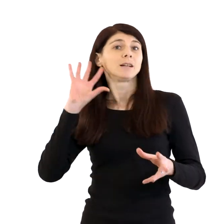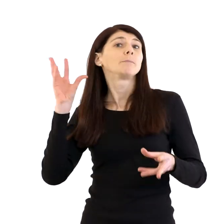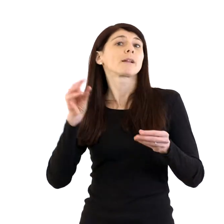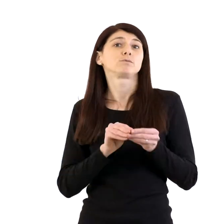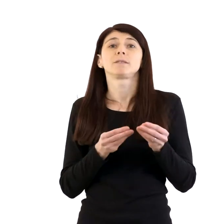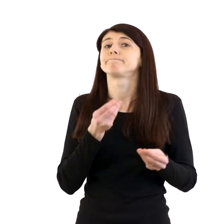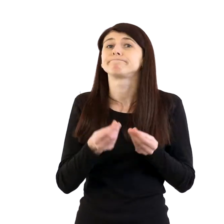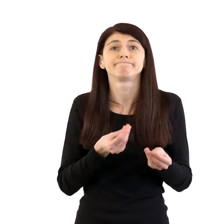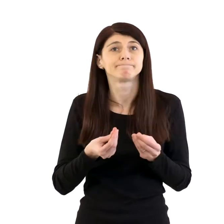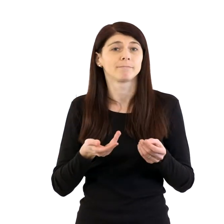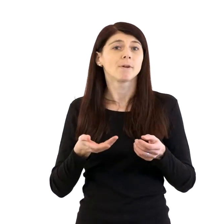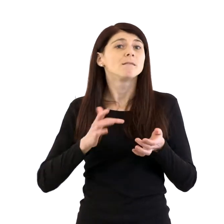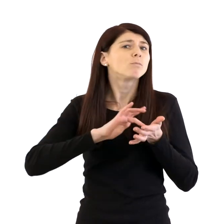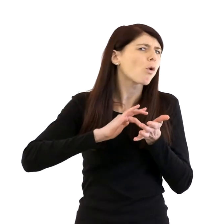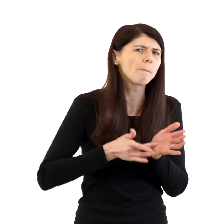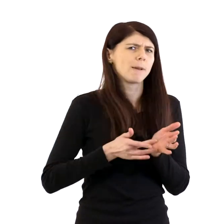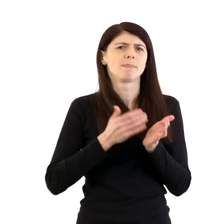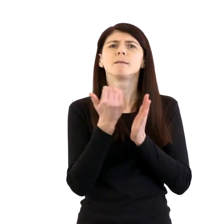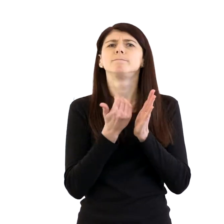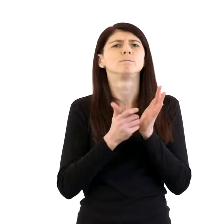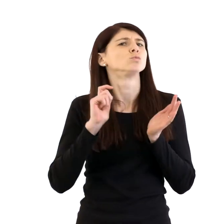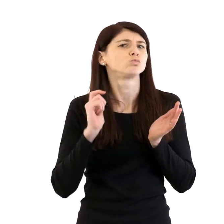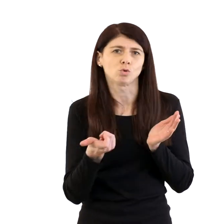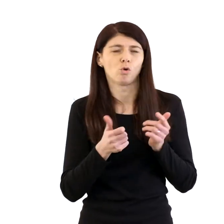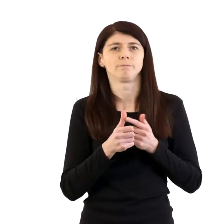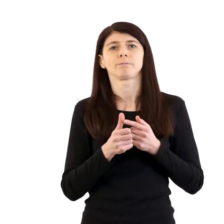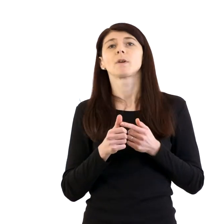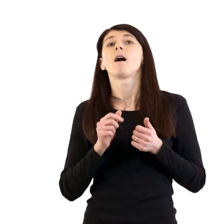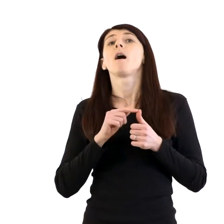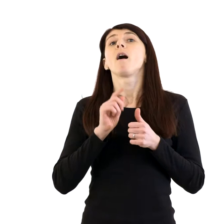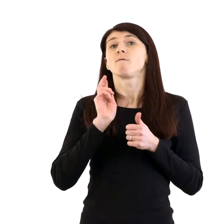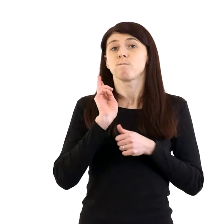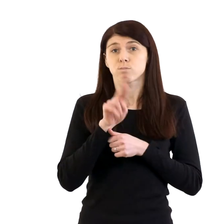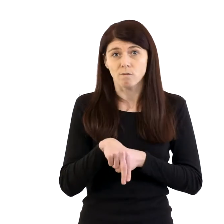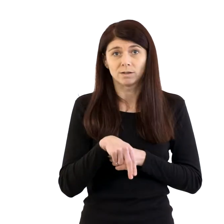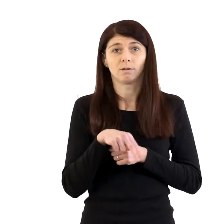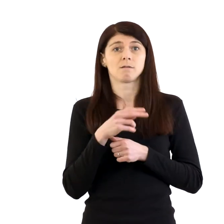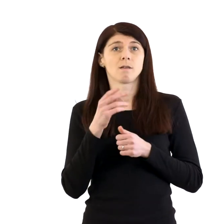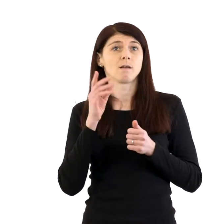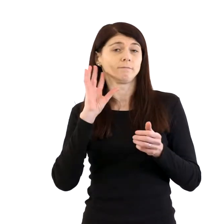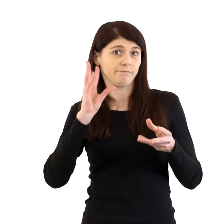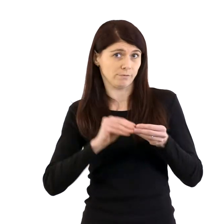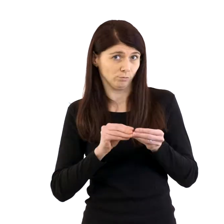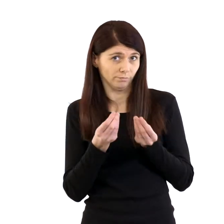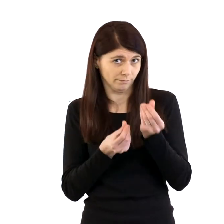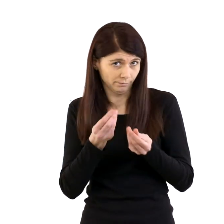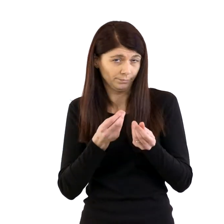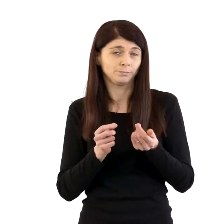Na kompletne sprawozdanie finansowe składają się następujące części składowe: wprowadzenie do sprawozdania finansowego,